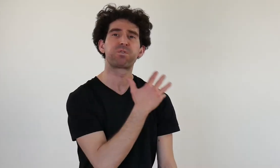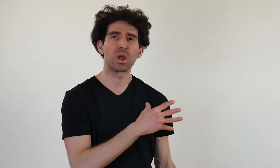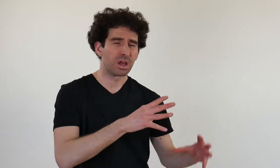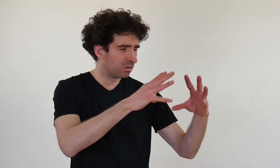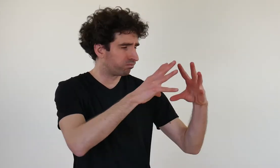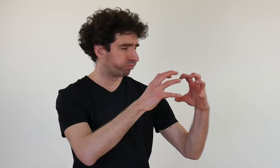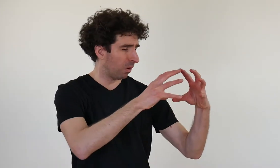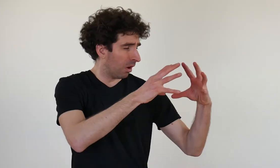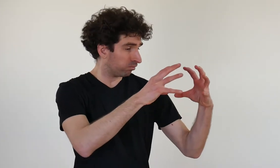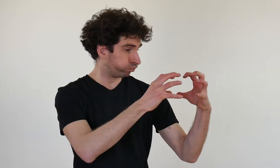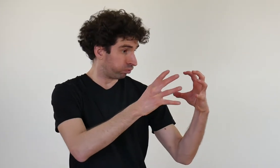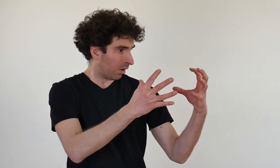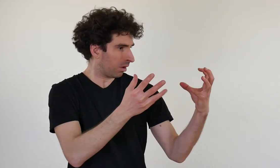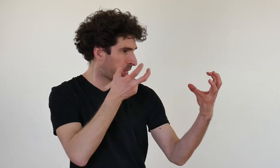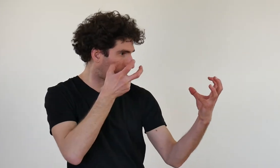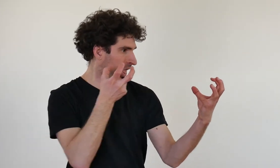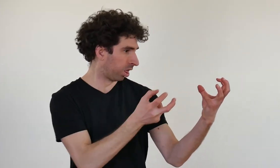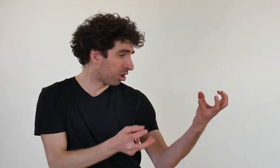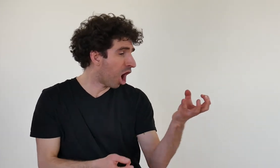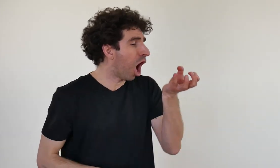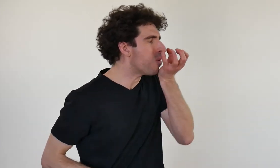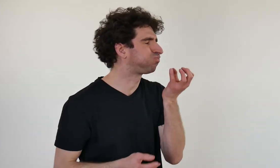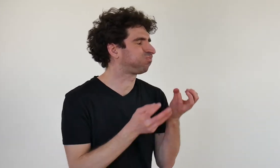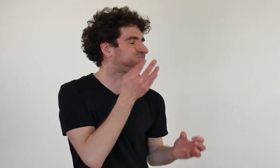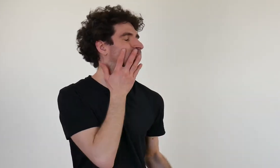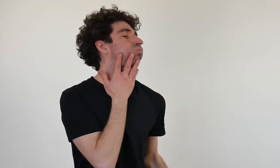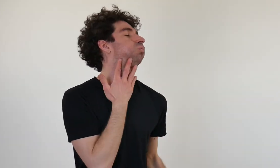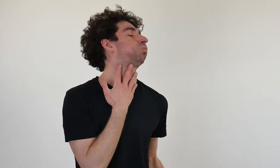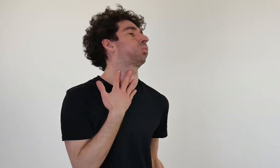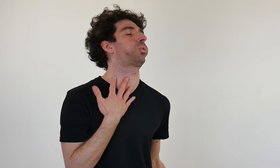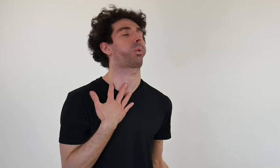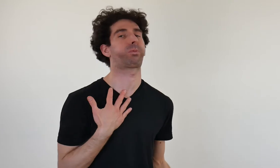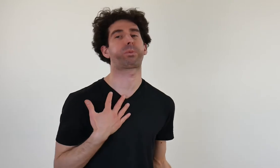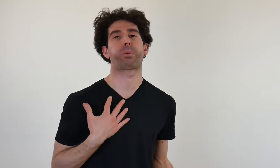Un fruit bien mûr et juteux est un fruit charnu.